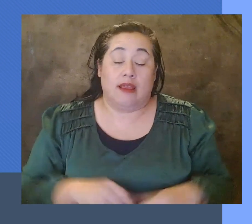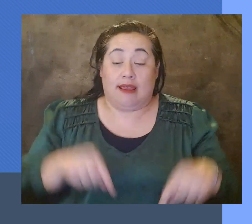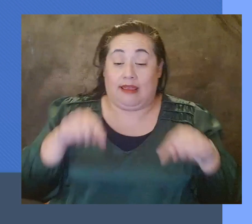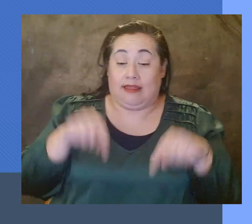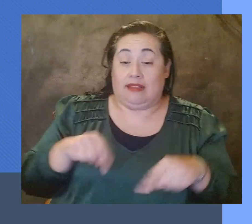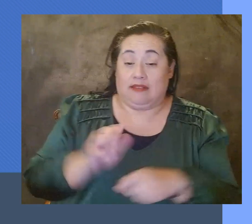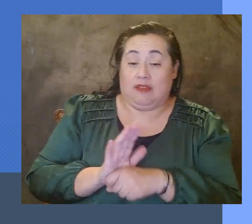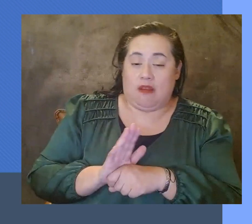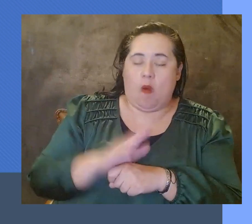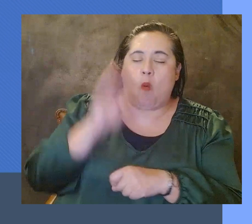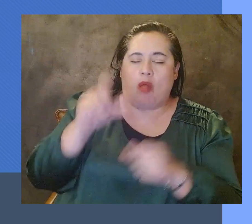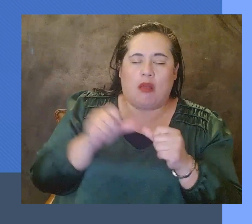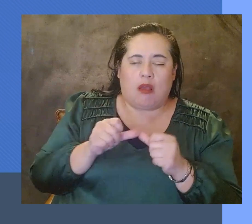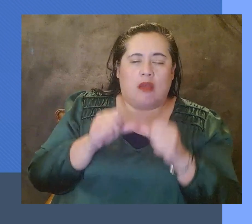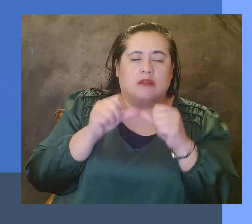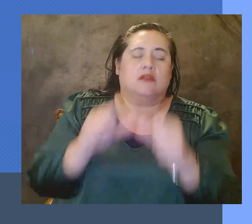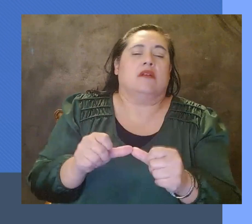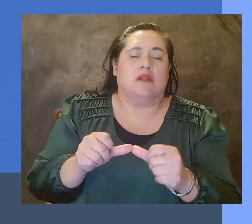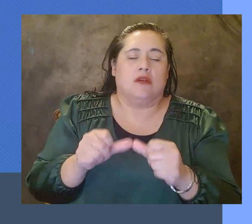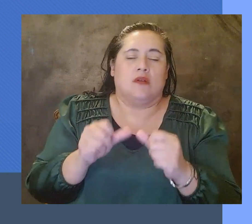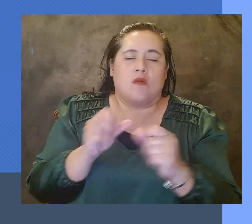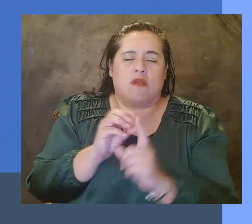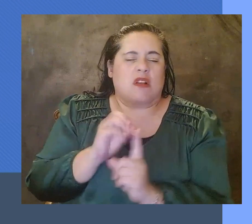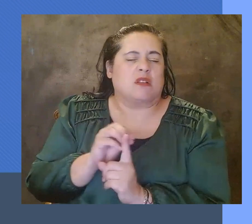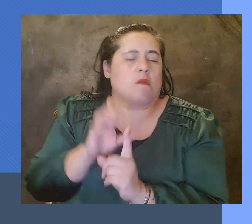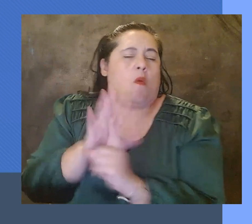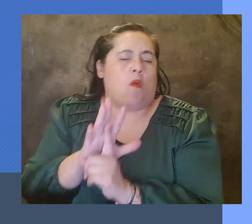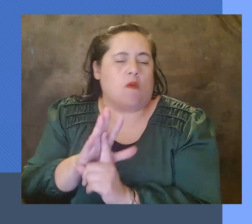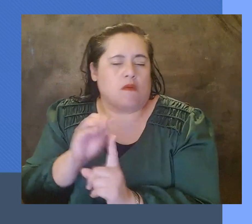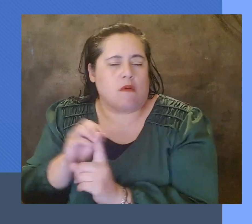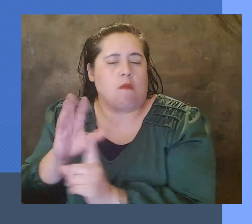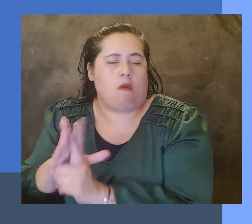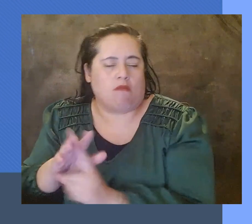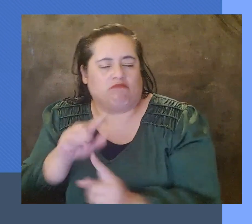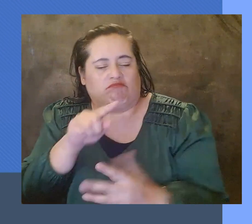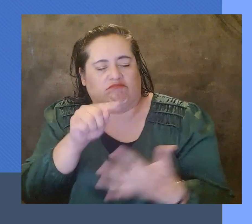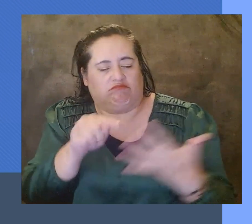Aquí continuamos estando expuestos a organizaciones ...